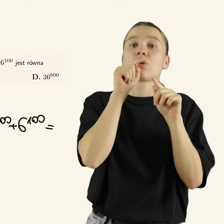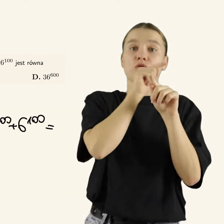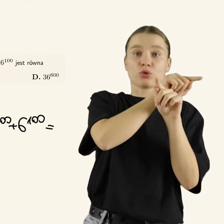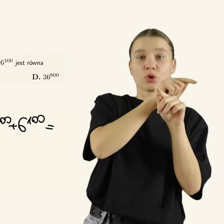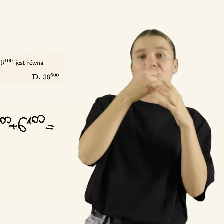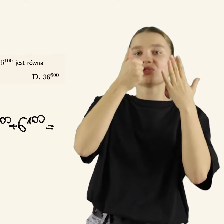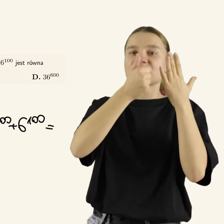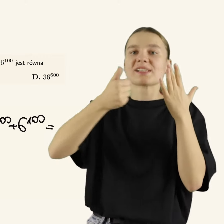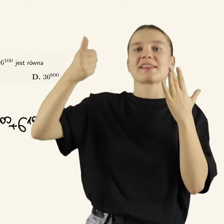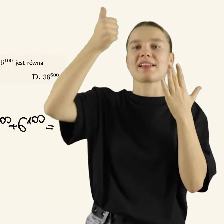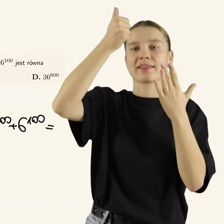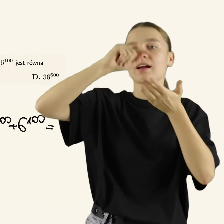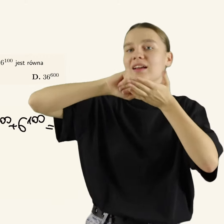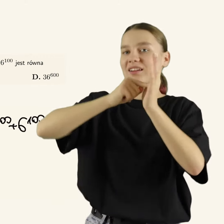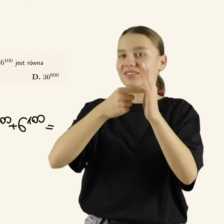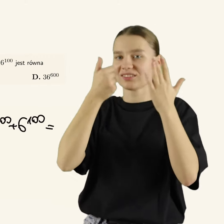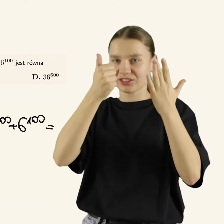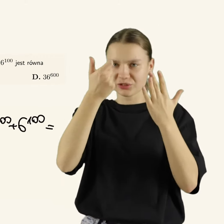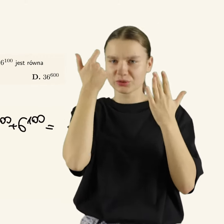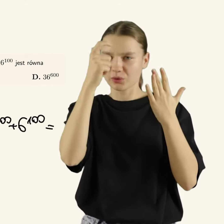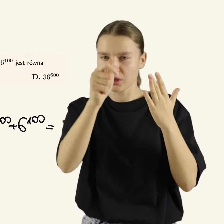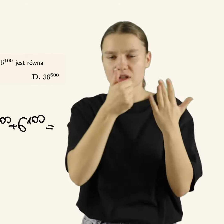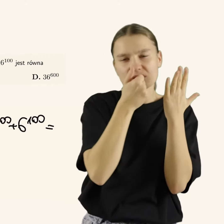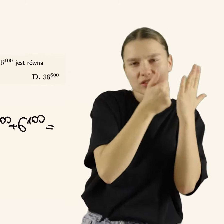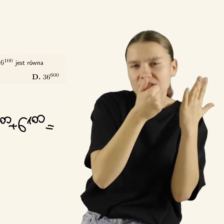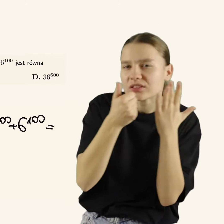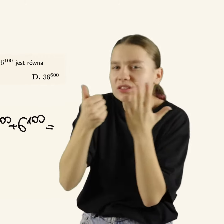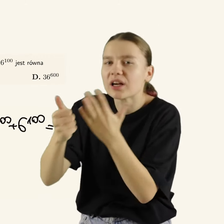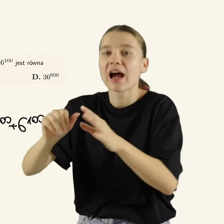to inaczej jak 6¹∙6¹⁰⁰